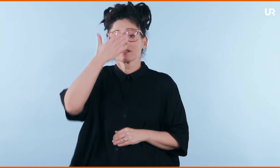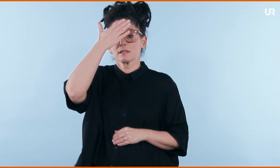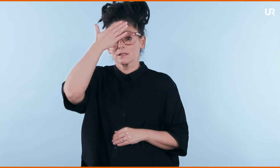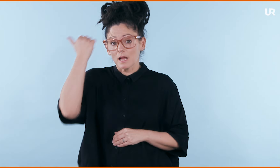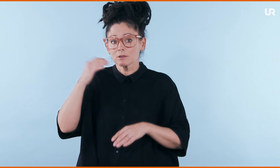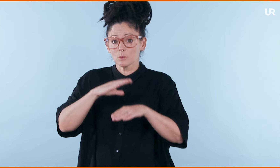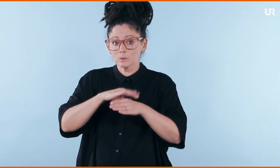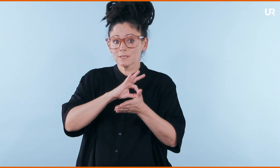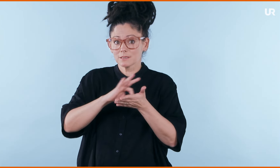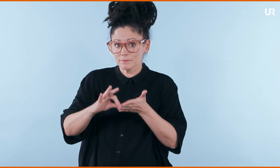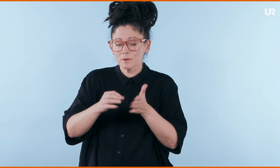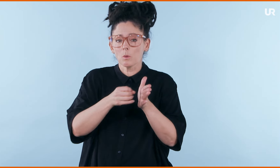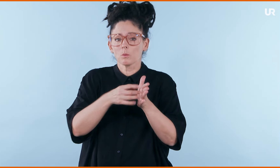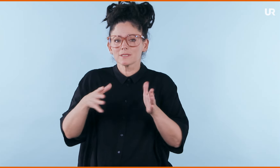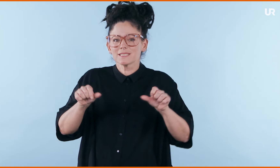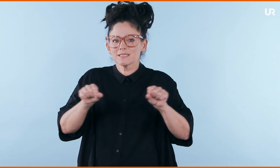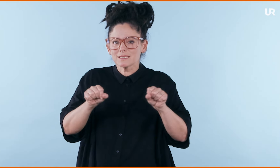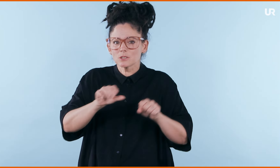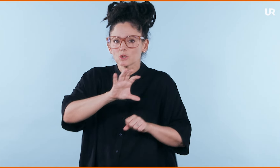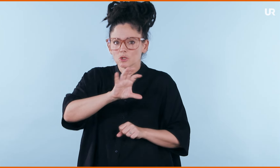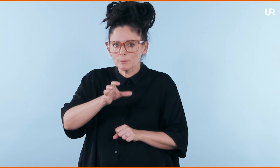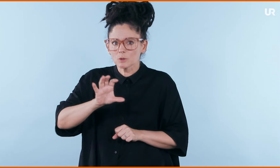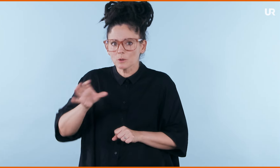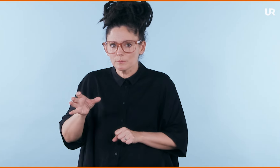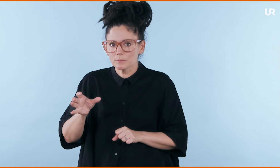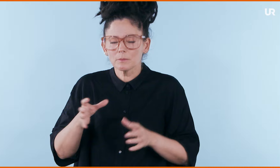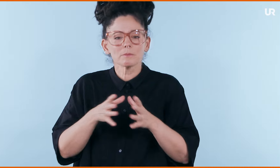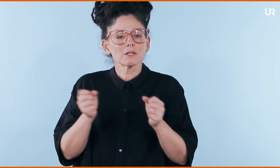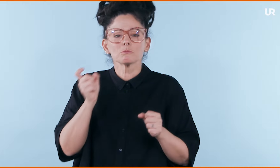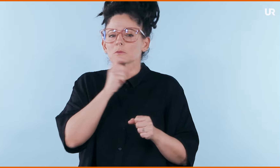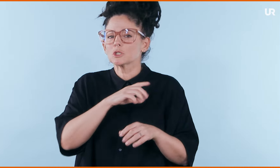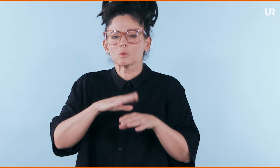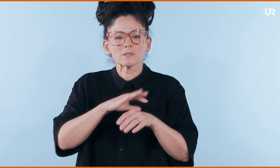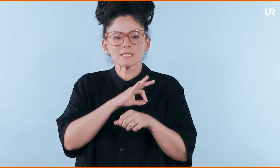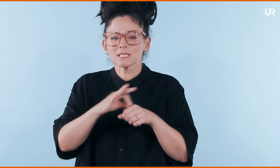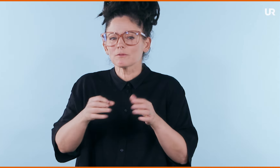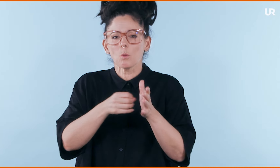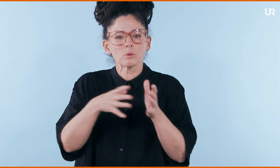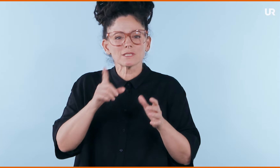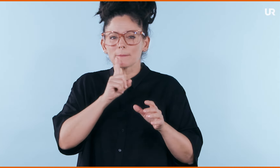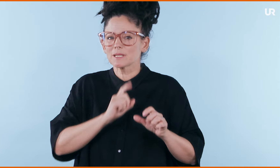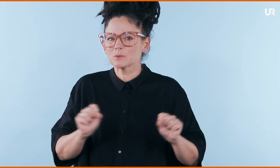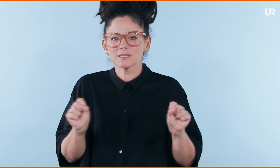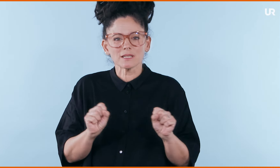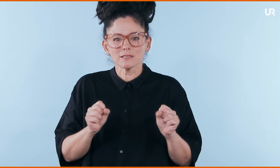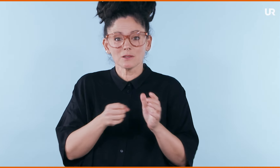Man kan bli sjukskriven på grund av stressymptom. Men man kan inte bli sjukskriven på grund av minoritetsstress-